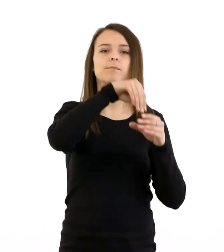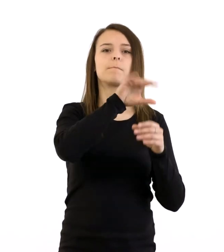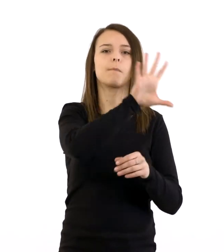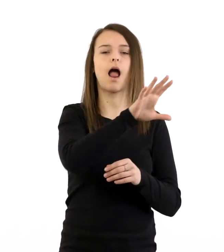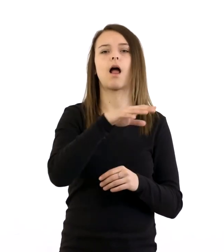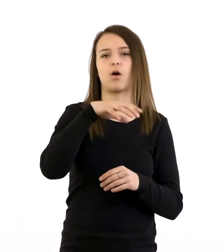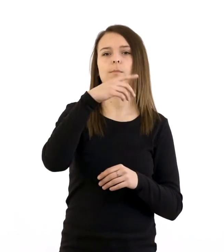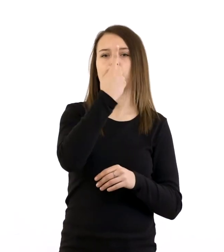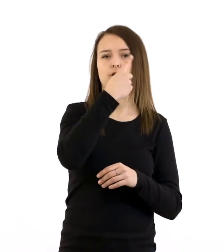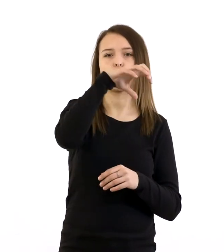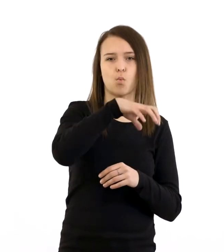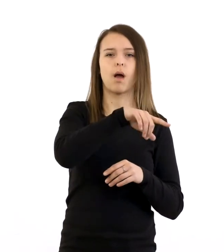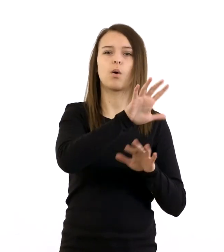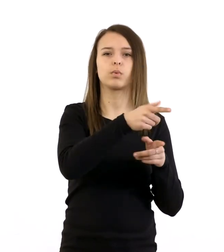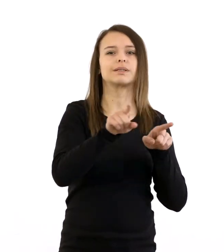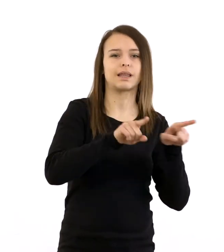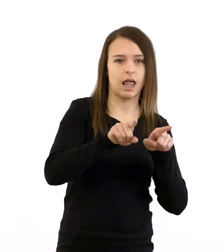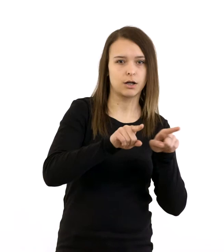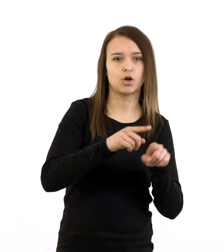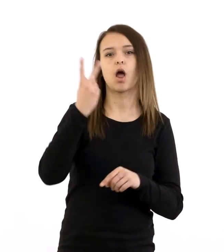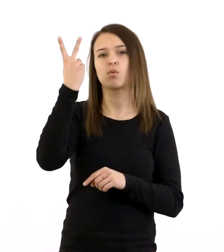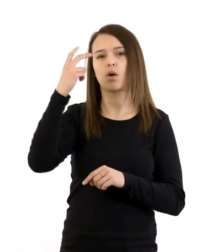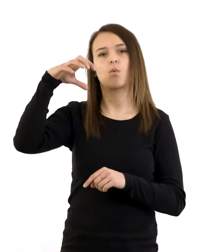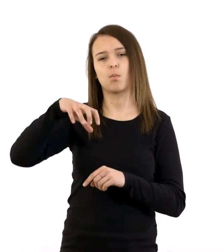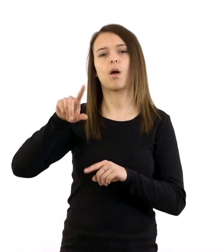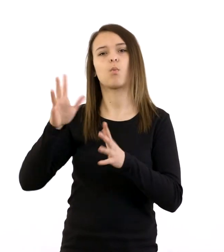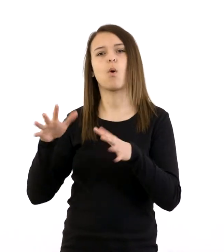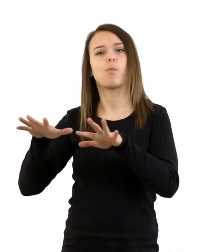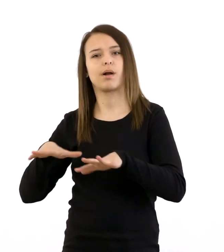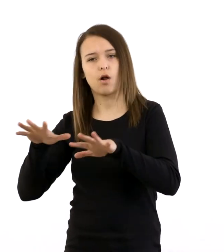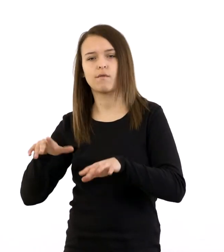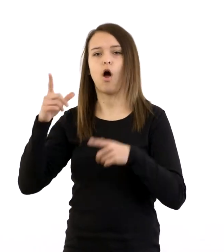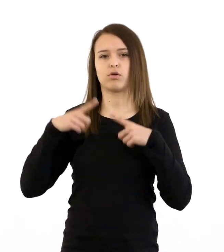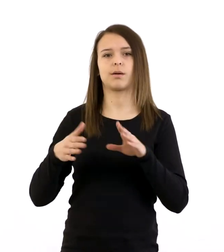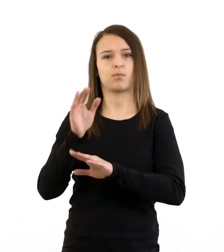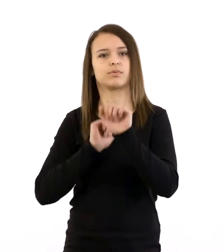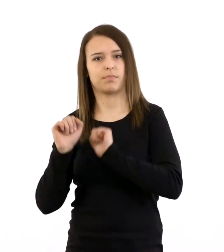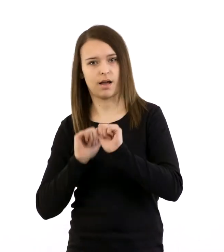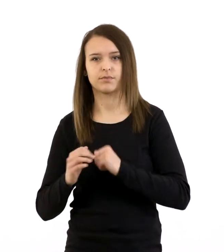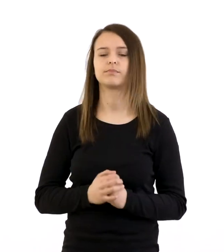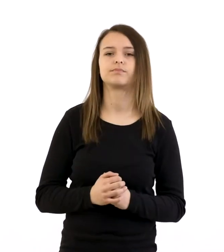gdy spółdzielnię socjalną zakładają osoby o znacznym lub umiarkowanym stopniu niepełnosprawności